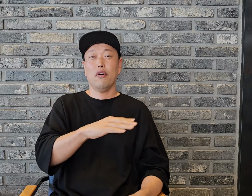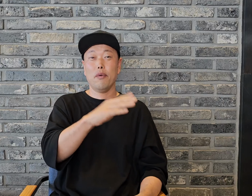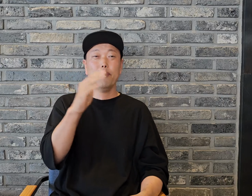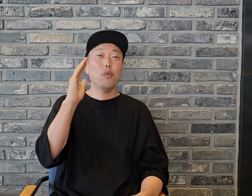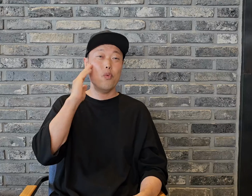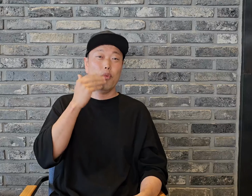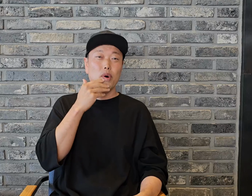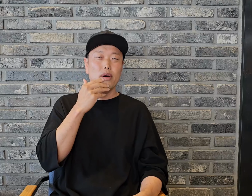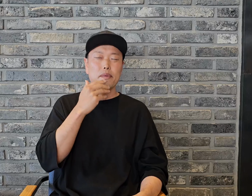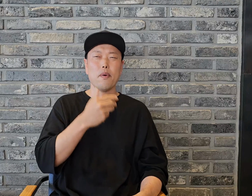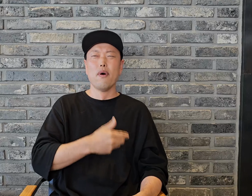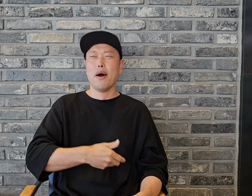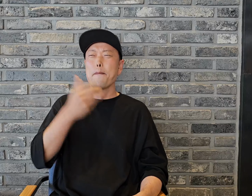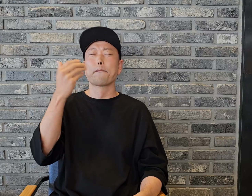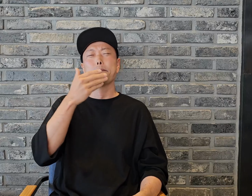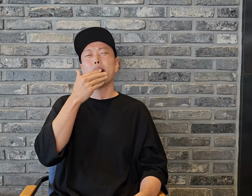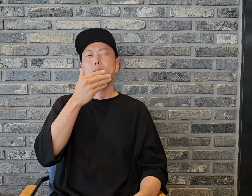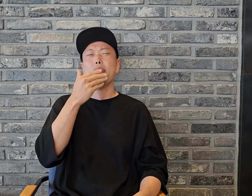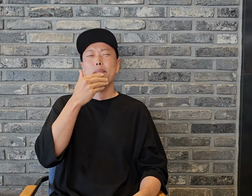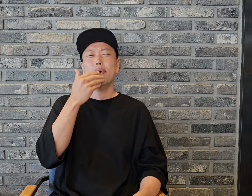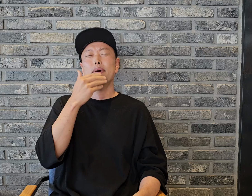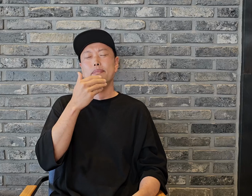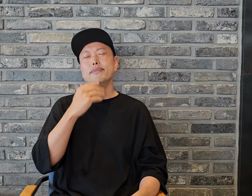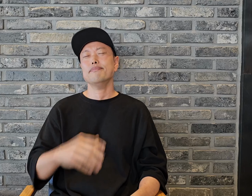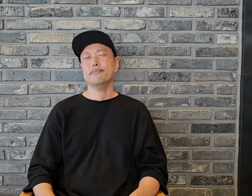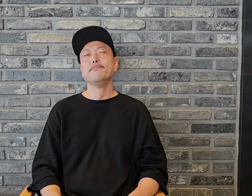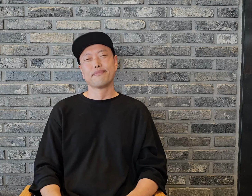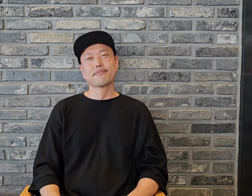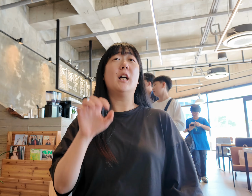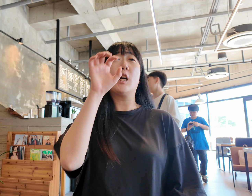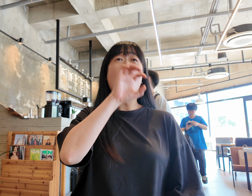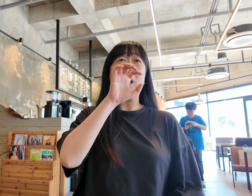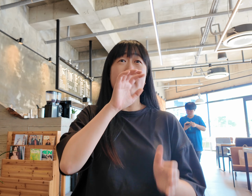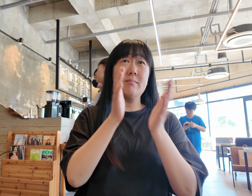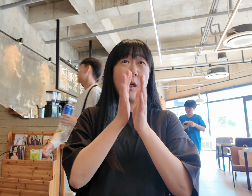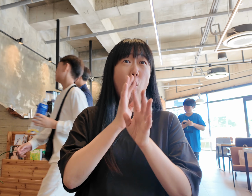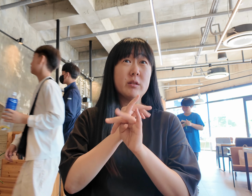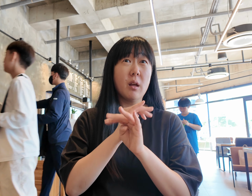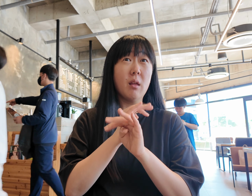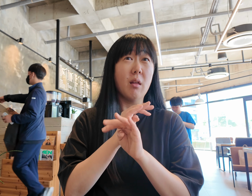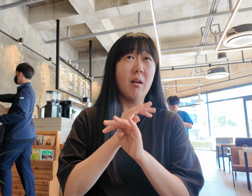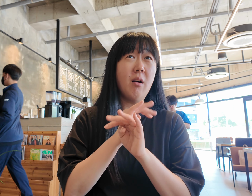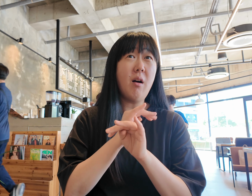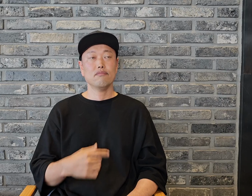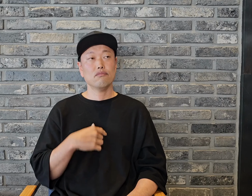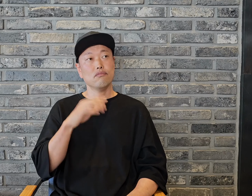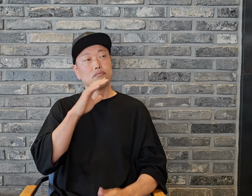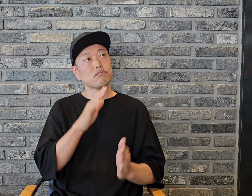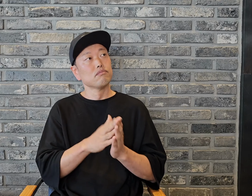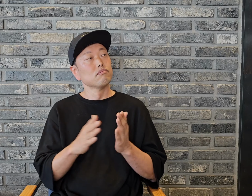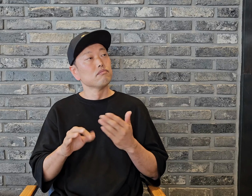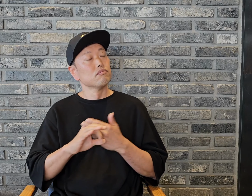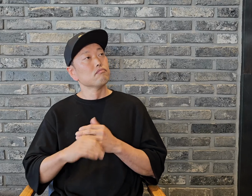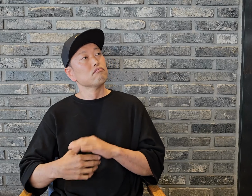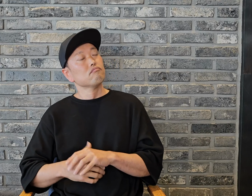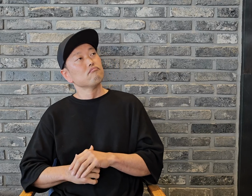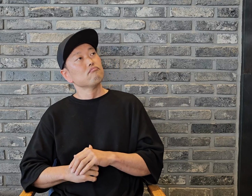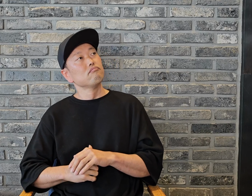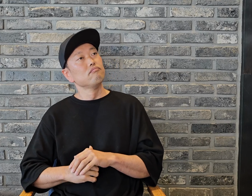können es alle Gehörlosen gut. Wann hast du angefangen zu praktizieren? Seit wann?